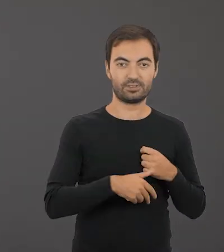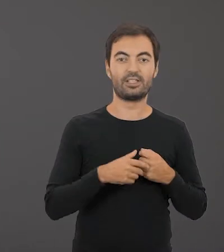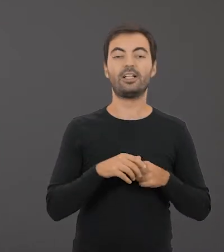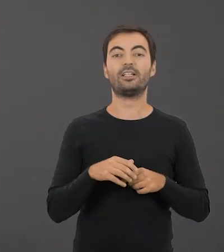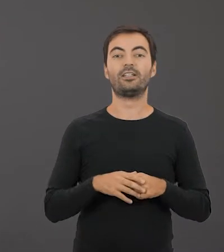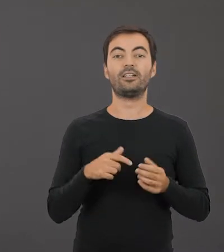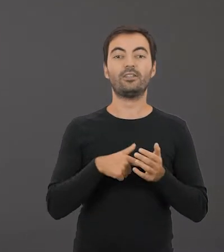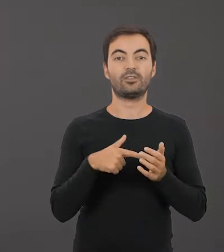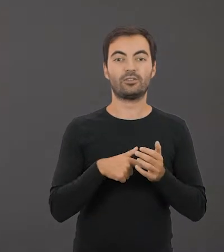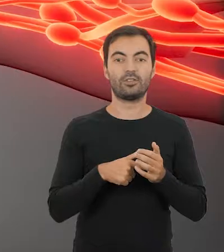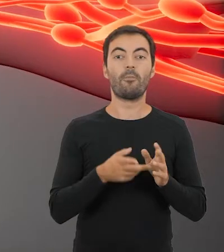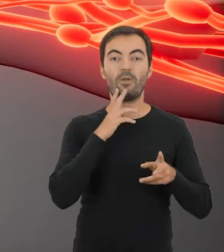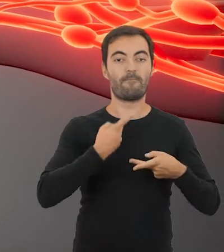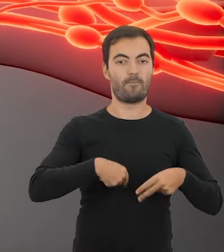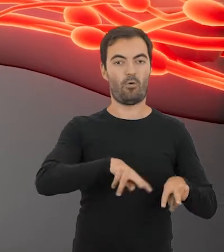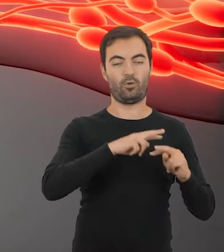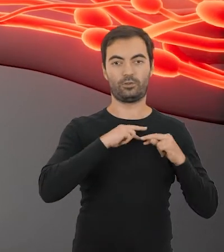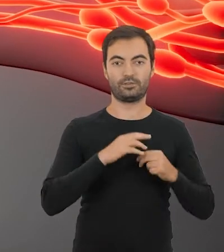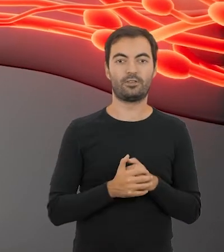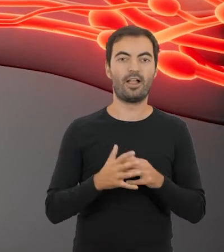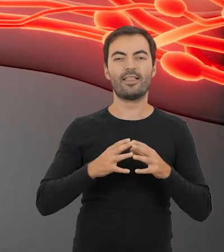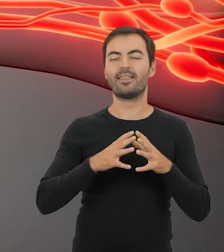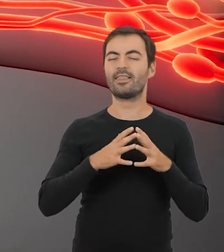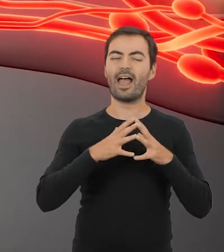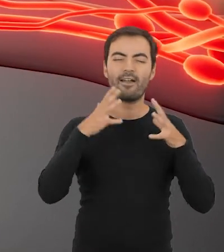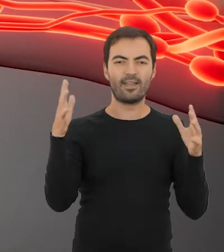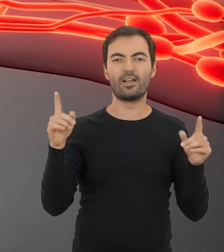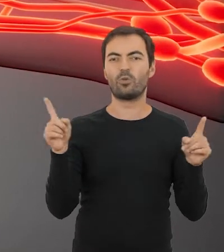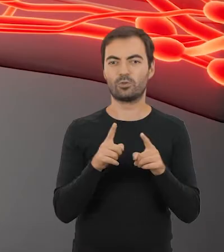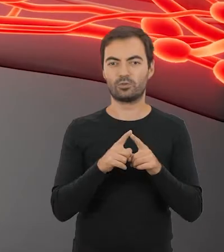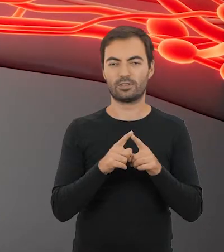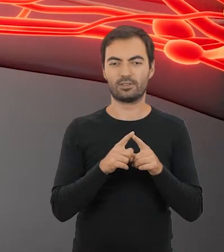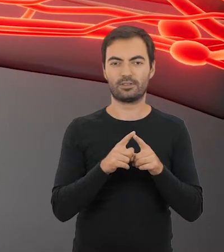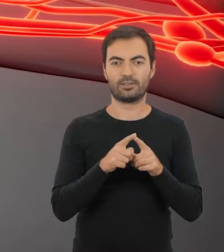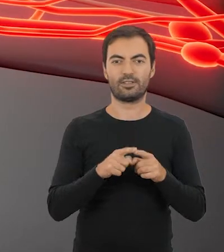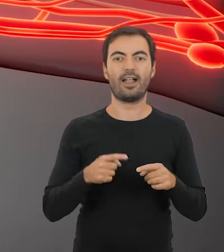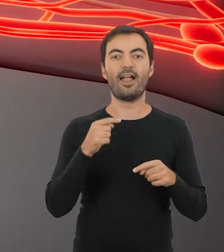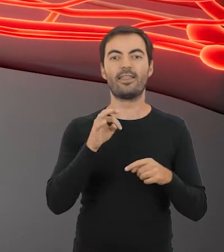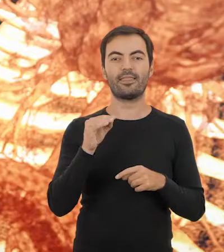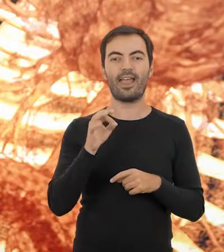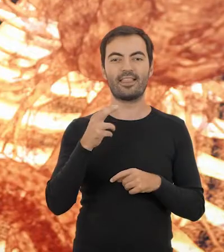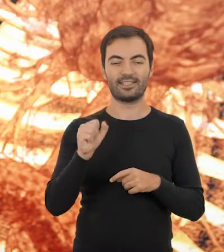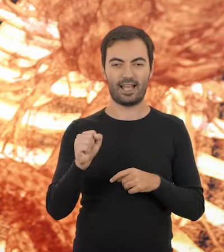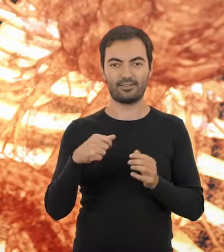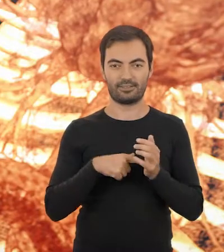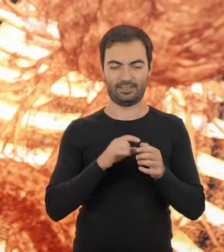to te którymi do niego wraca. Największa i najgrubsza tętnica organizmu do której trafia bogata w tlen krew